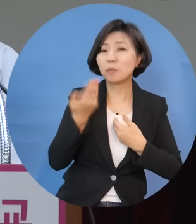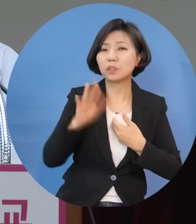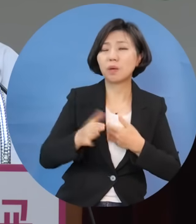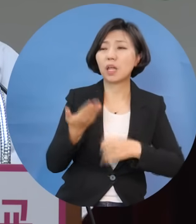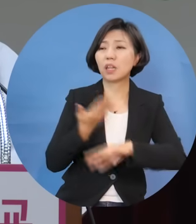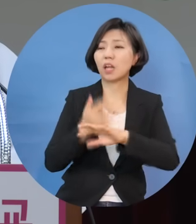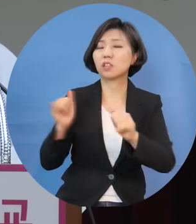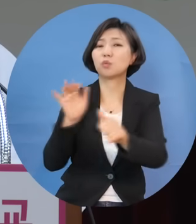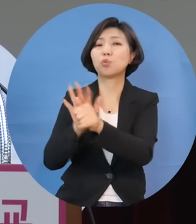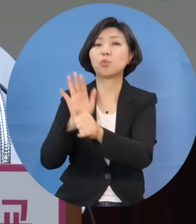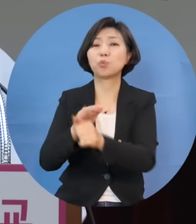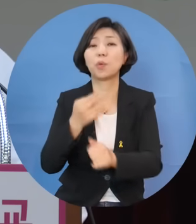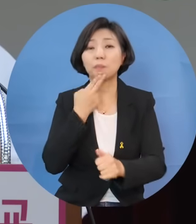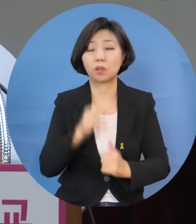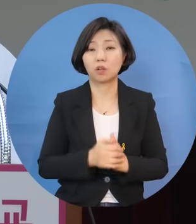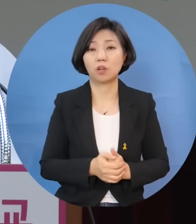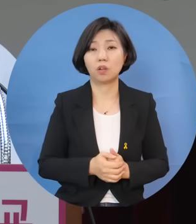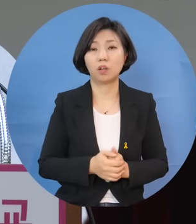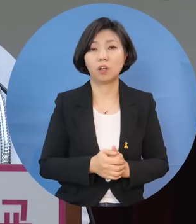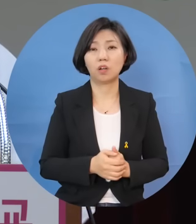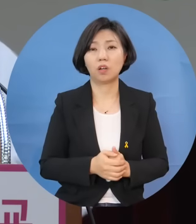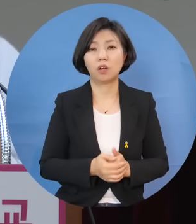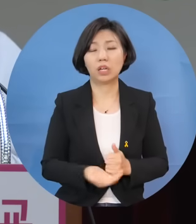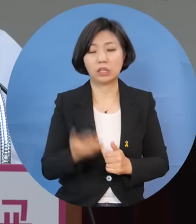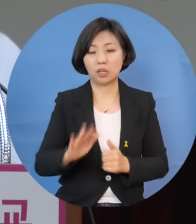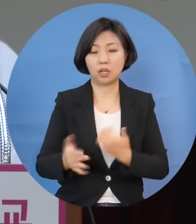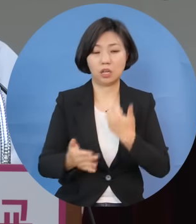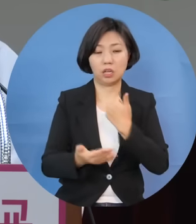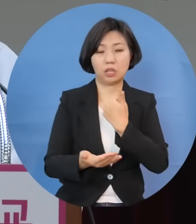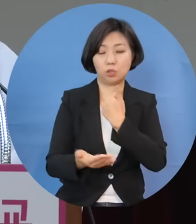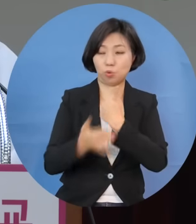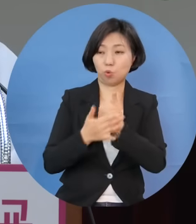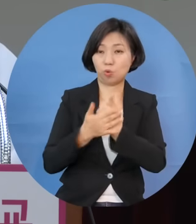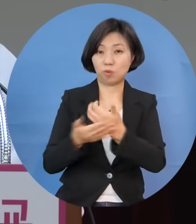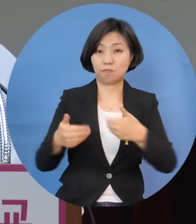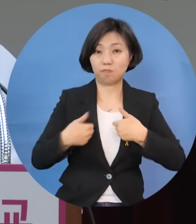그런데 우리는.... 신세지지 않는 것은 토끼 수준이고,